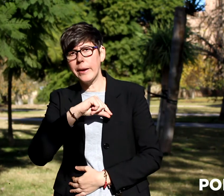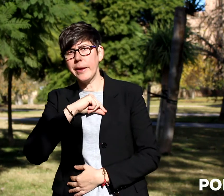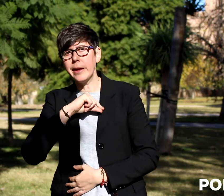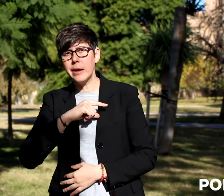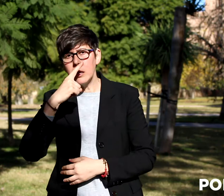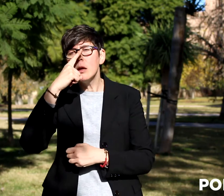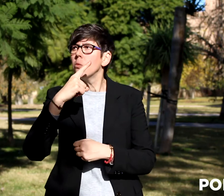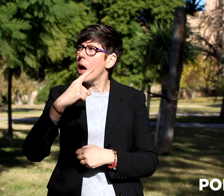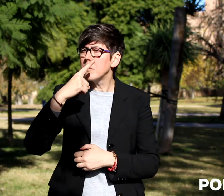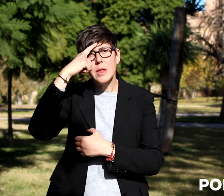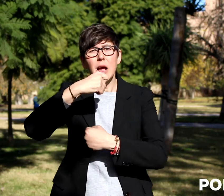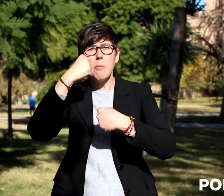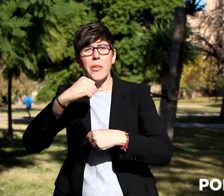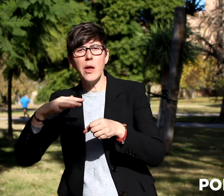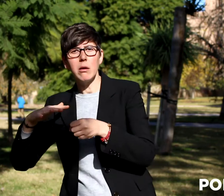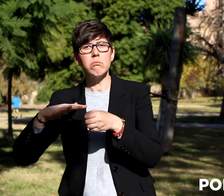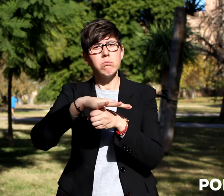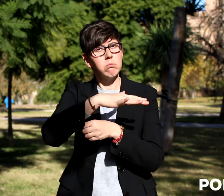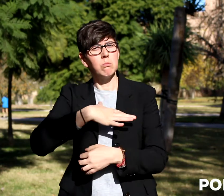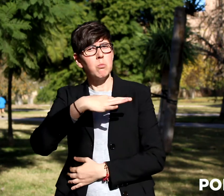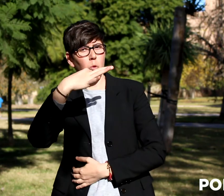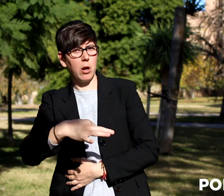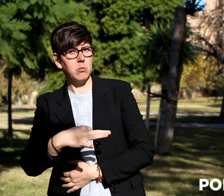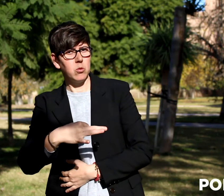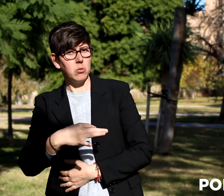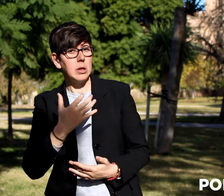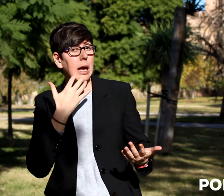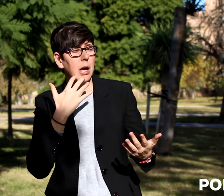en la situación de los valencianos y las valencianas y tenemos esa capacidad de incidencia